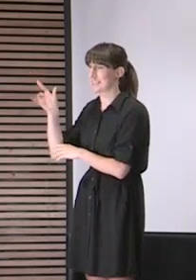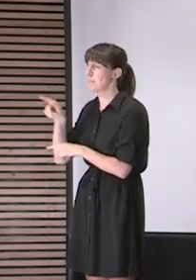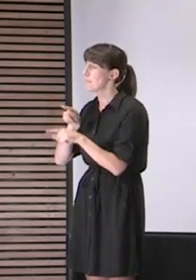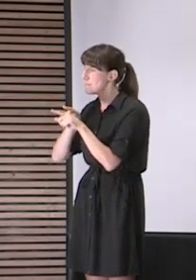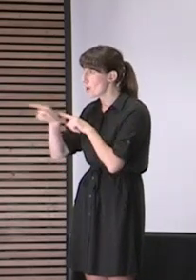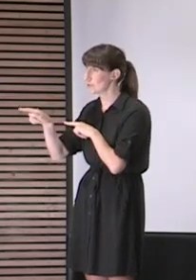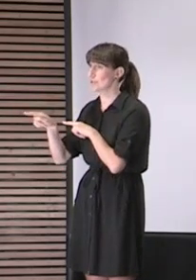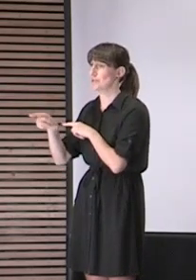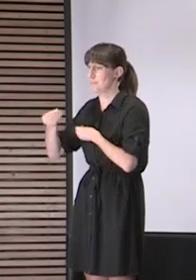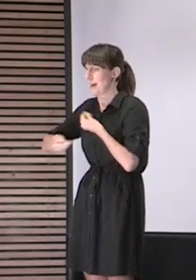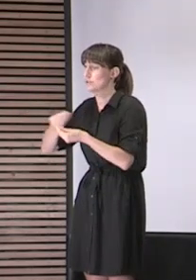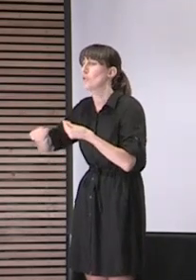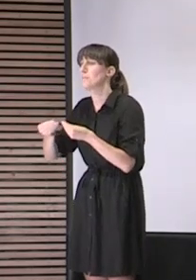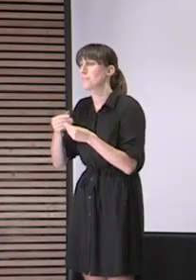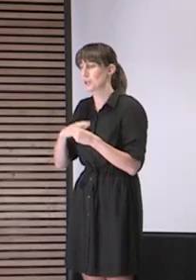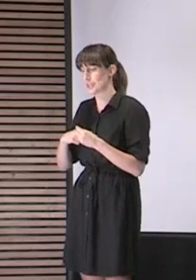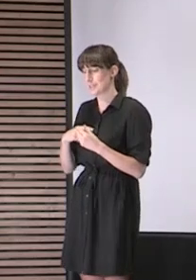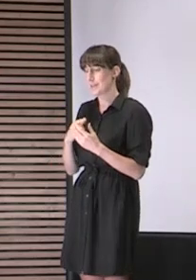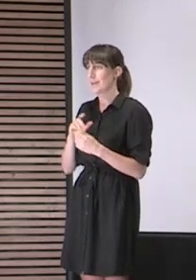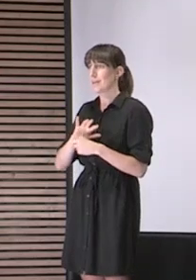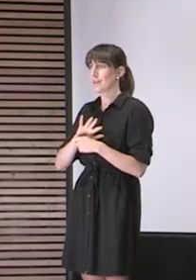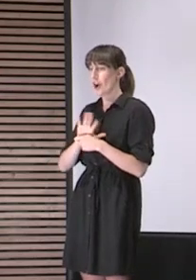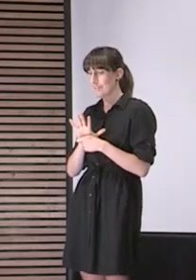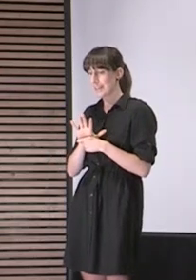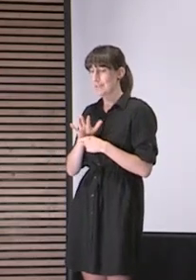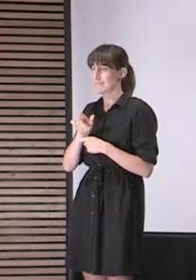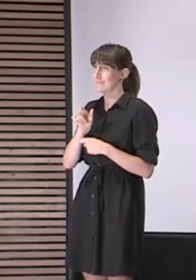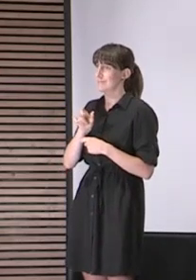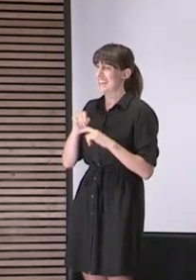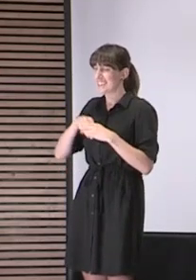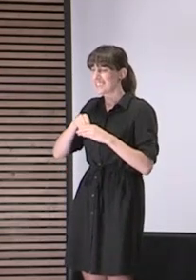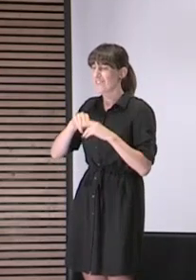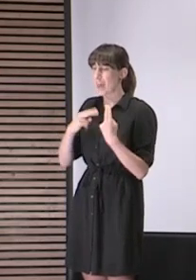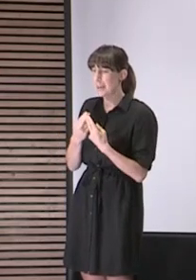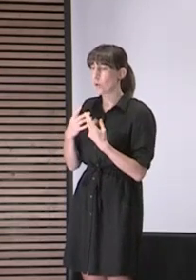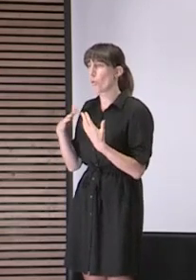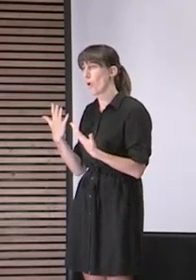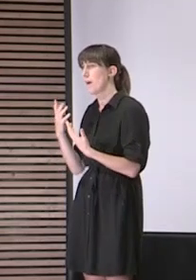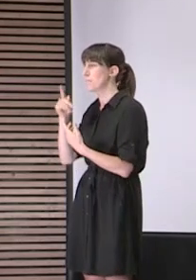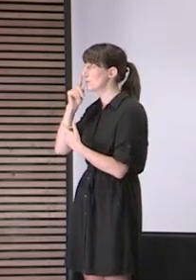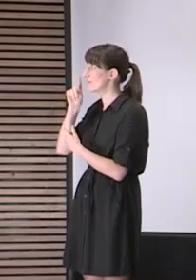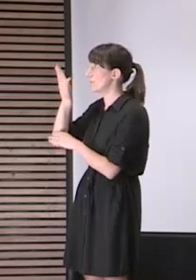tenemos Todavía visto la mayoría de los casos están asociados con viajes internacionales o confirmando contactos cercanos y, en particular, la transmisión familiar dentro de los hogares, que es exactamente lo que